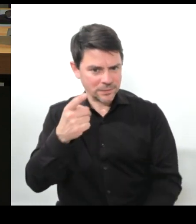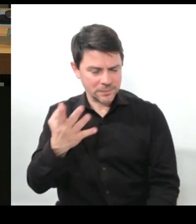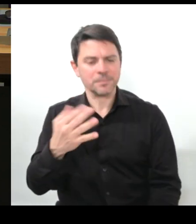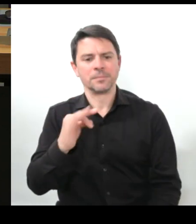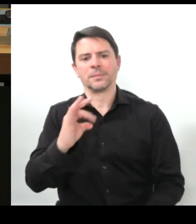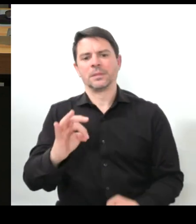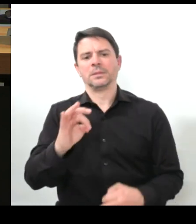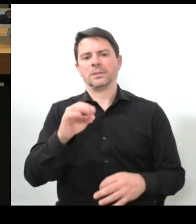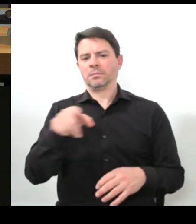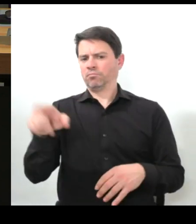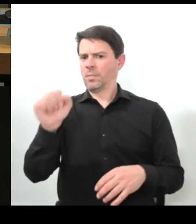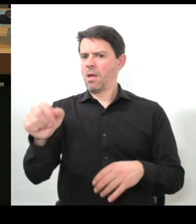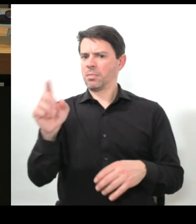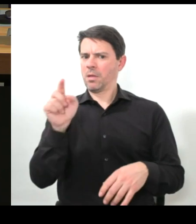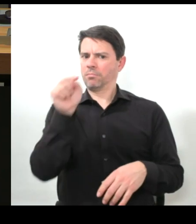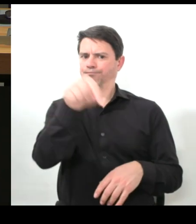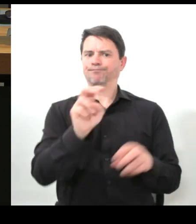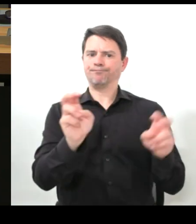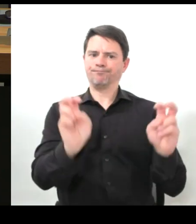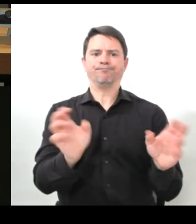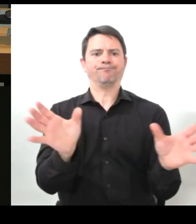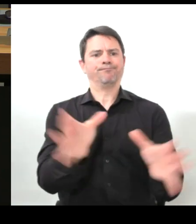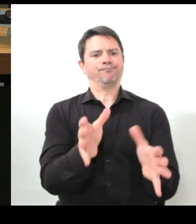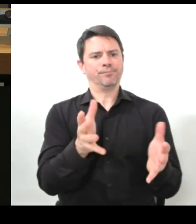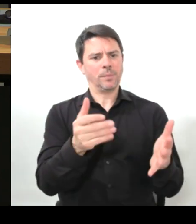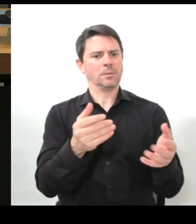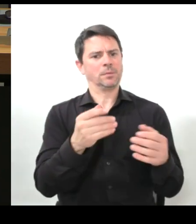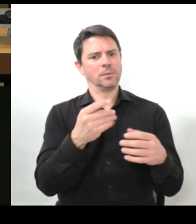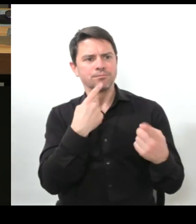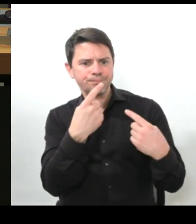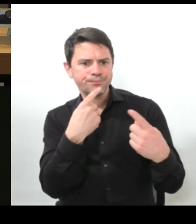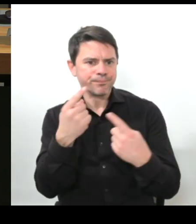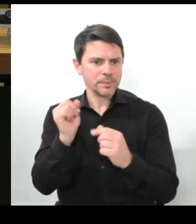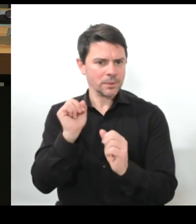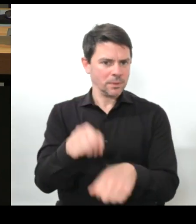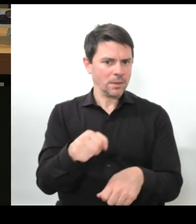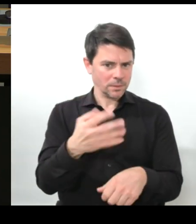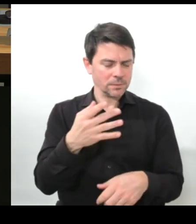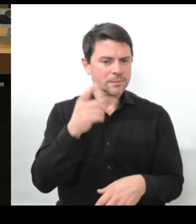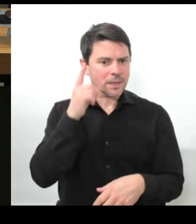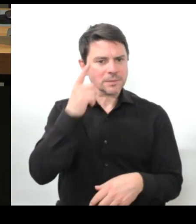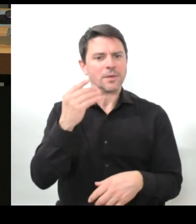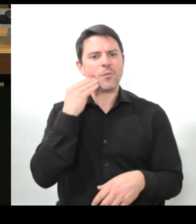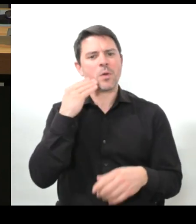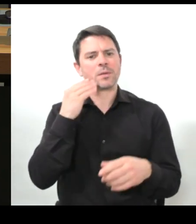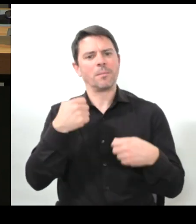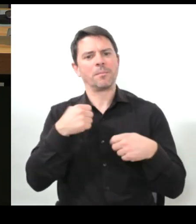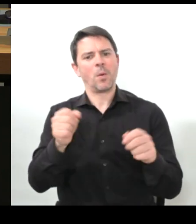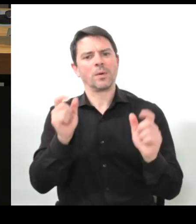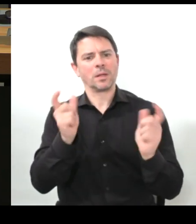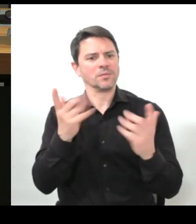Wohnungsbaugesellschaften immer ein Vorbild sein müssen, für die Zusammenarbeit, das Zusammenwirken von Mieterinnen